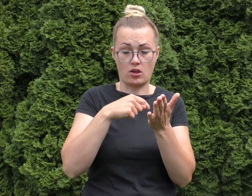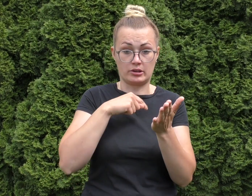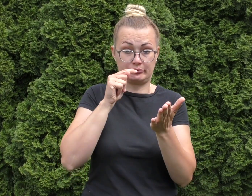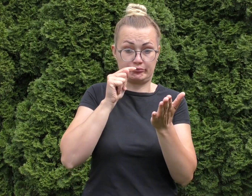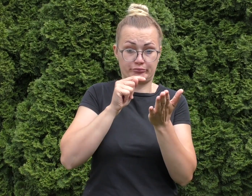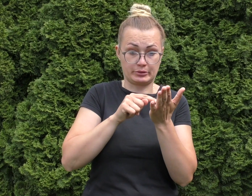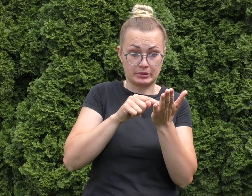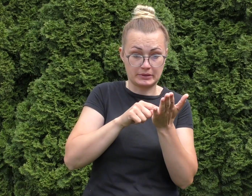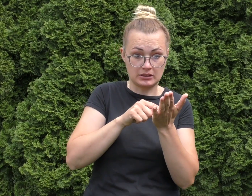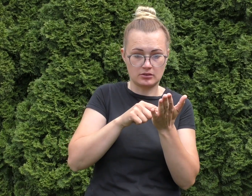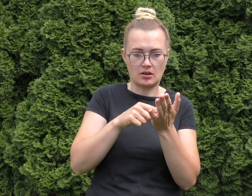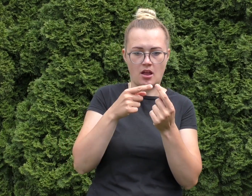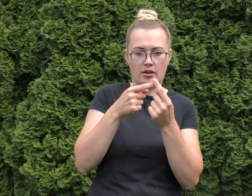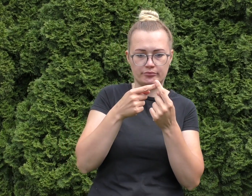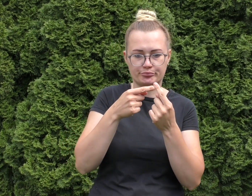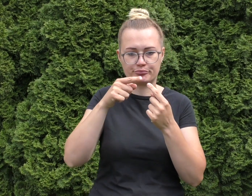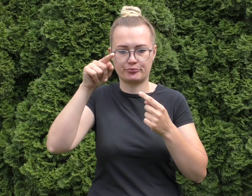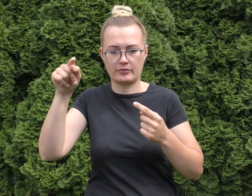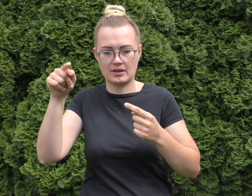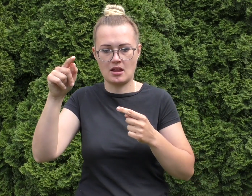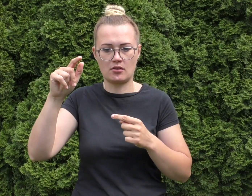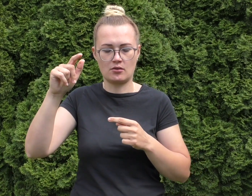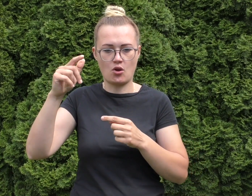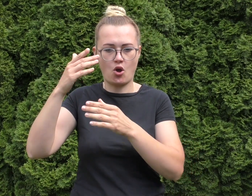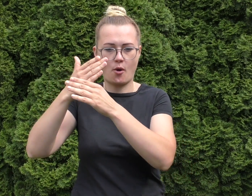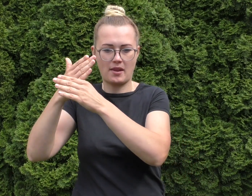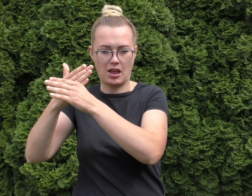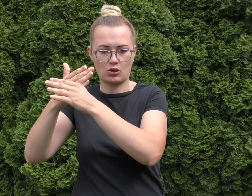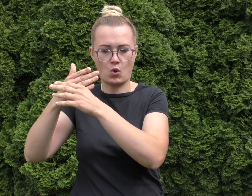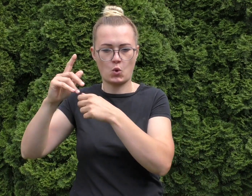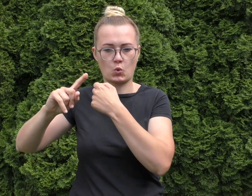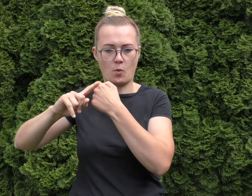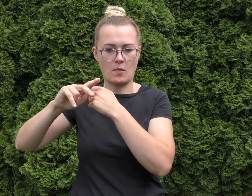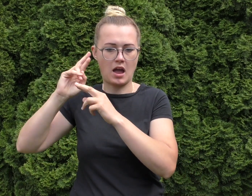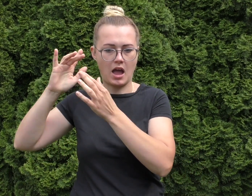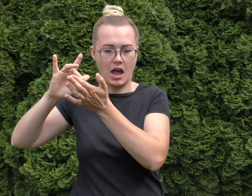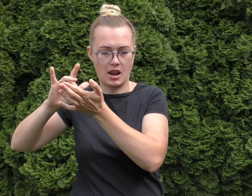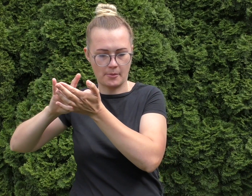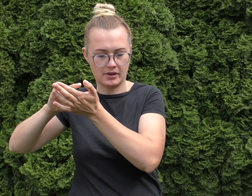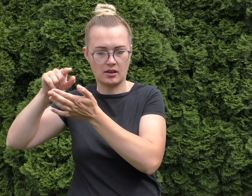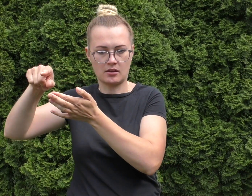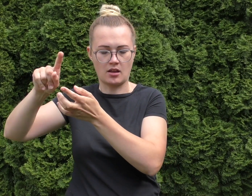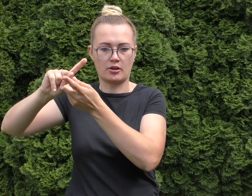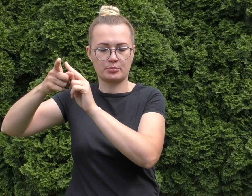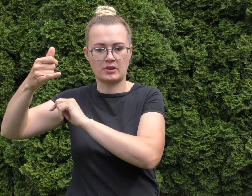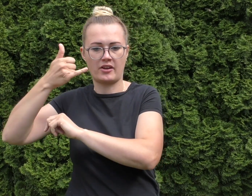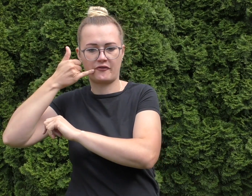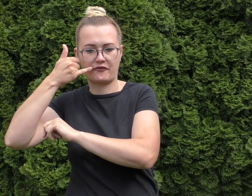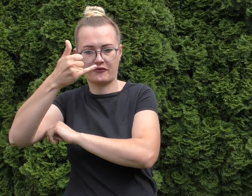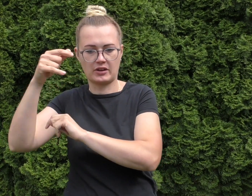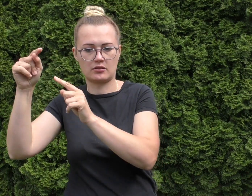Przekazane w ten sposób informacje umożliwiają Operatorowi Numerów Alarmowych